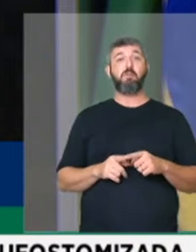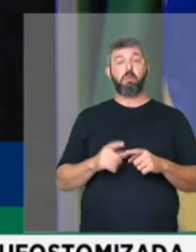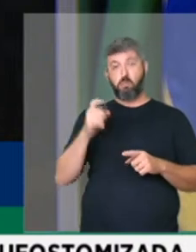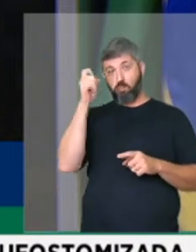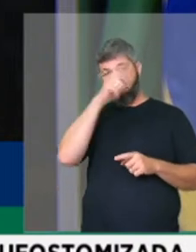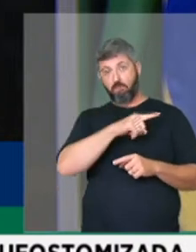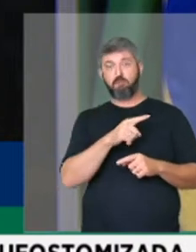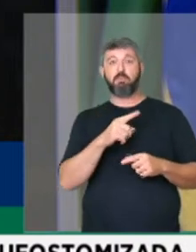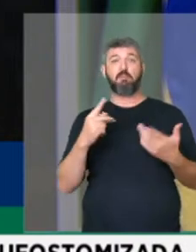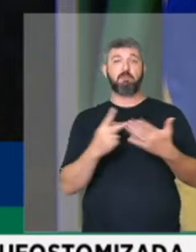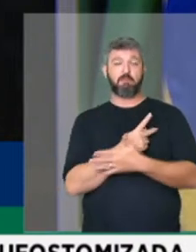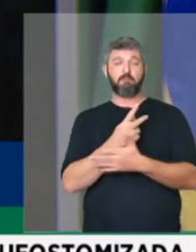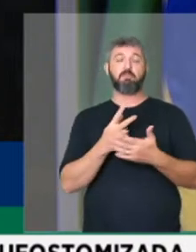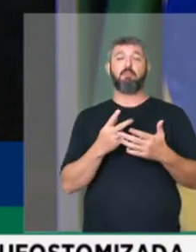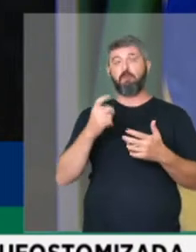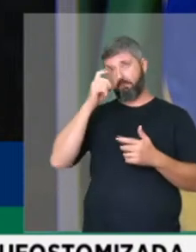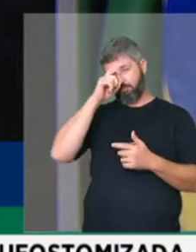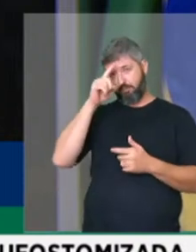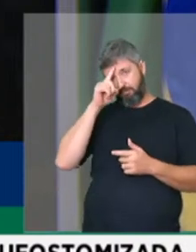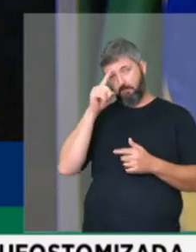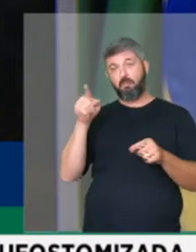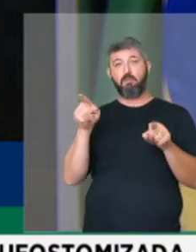SUA VIDA ADULTAS, OU PIOR AINDA, OFERECER COMPLICAÇÕES QUE AMEACEM SUA VIDA. A IDEIA